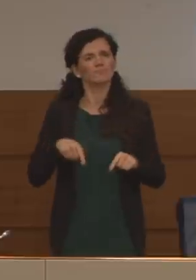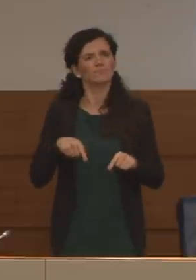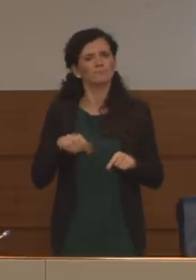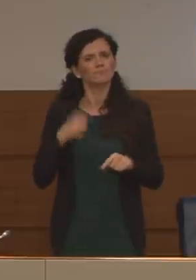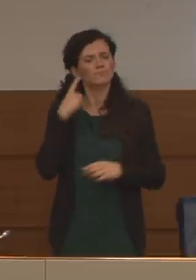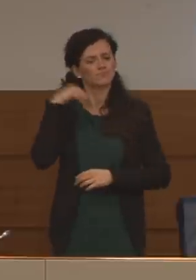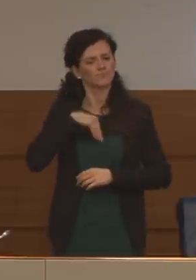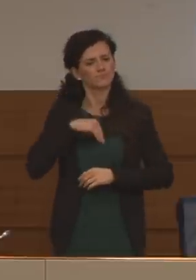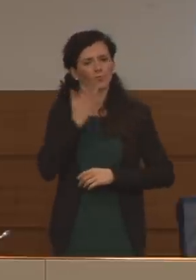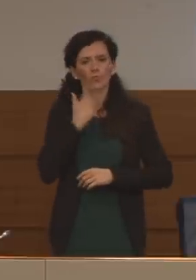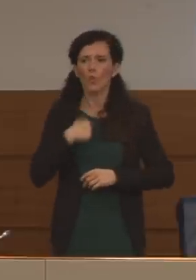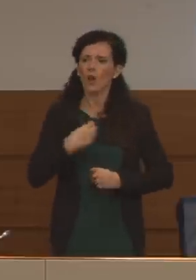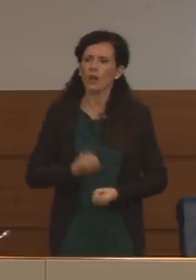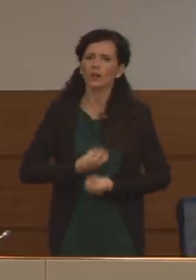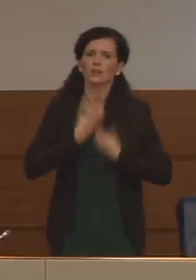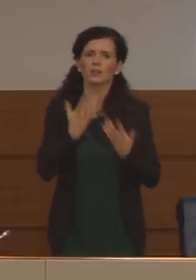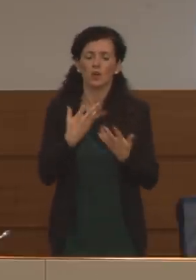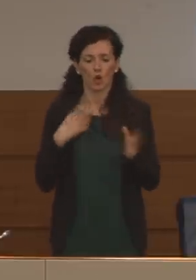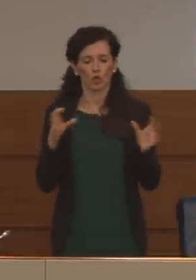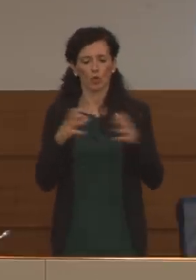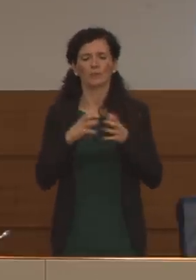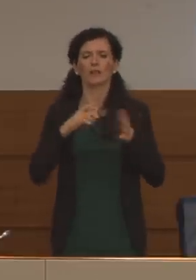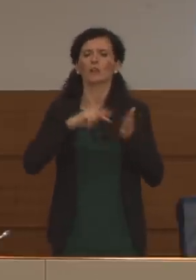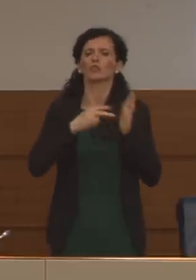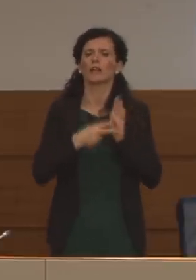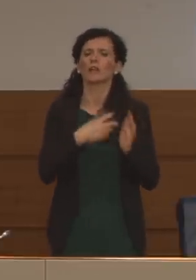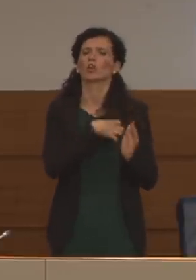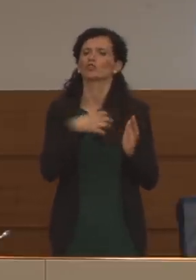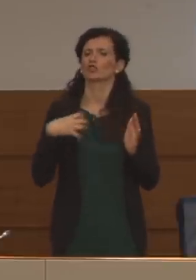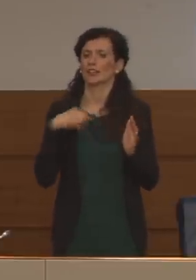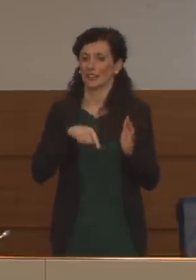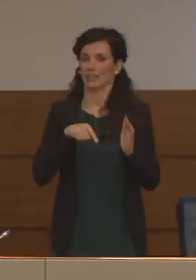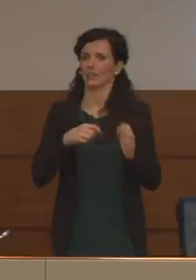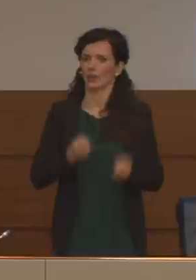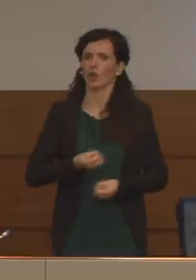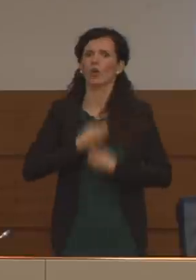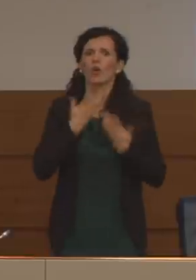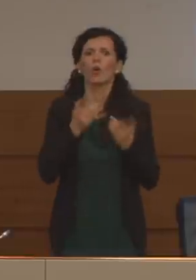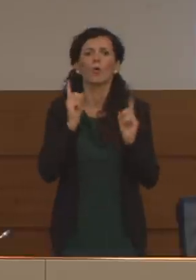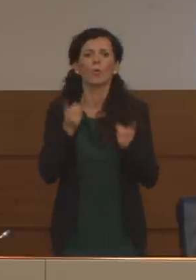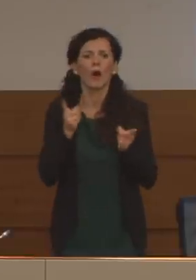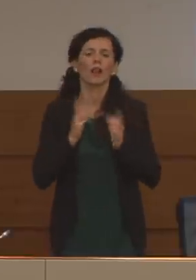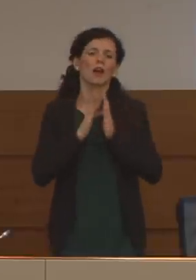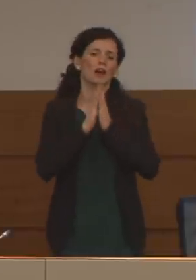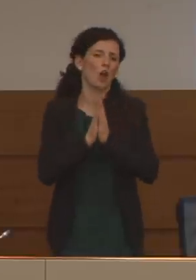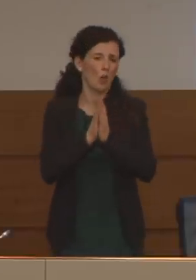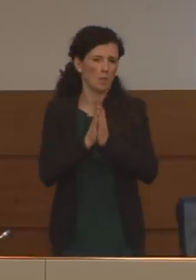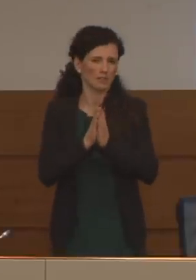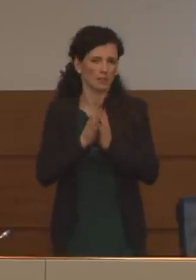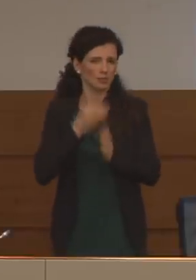del Comitato tecnico-scientifico e delle raccomandazioni è quella espressa a